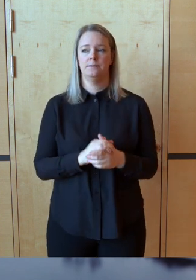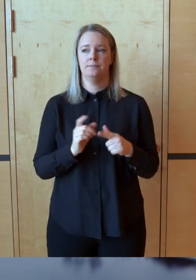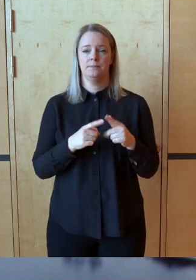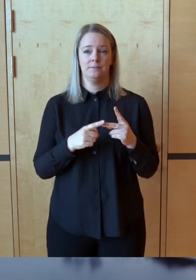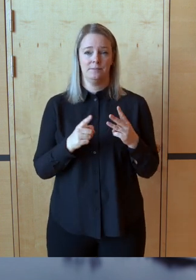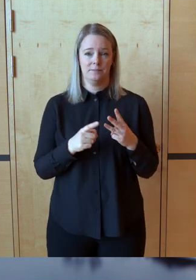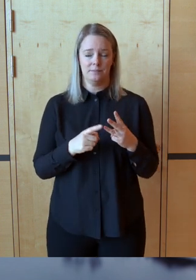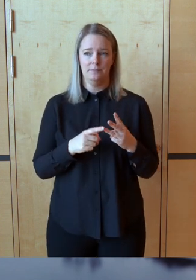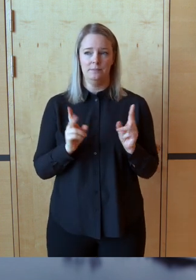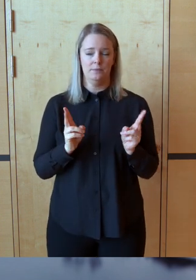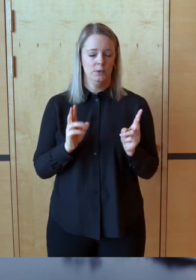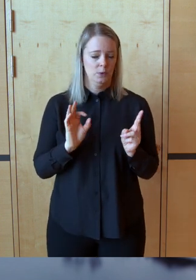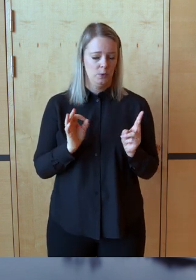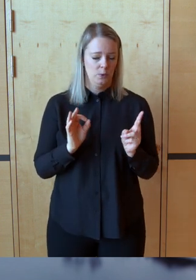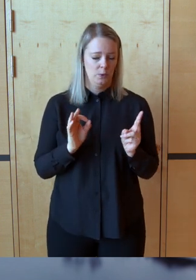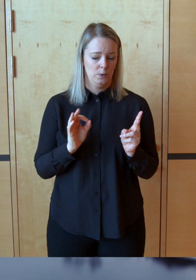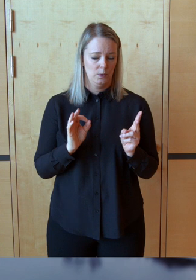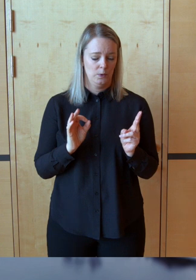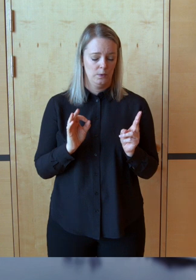Hedensbyn härifrån 3 men det är bra